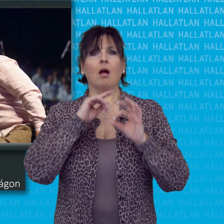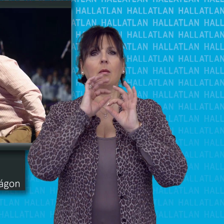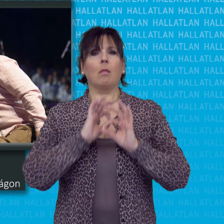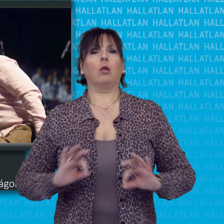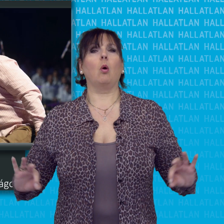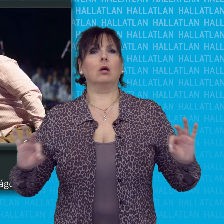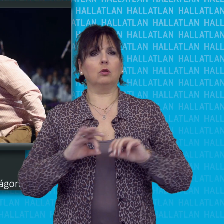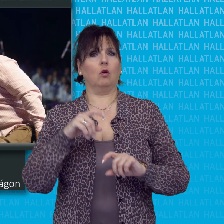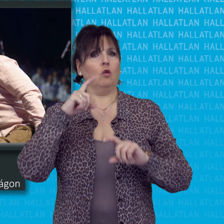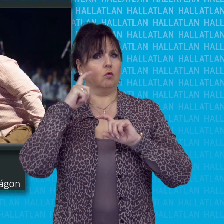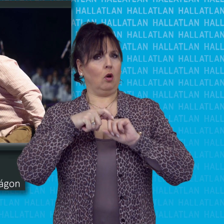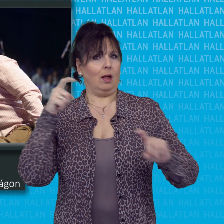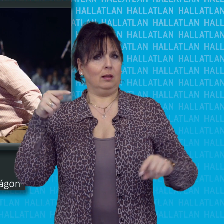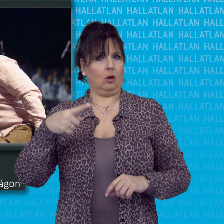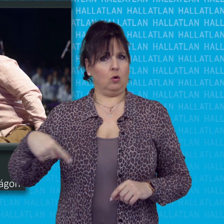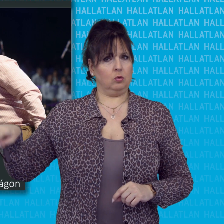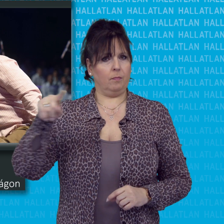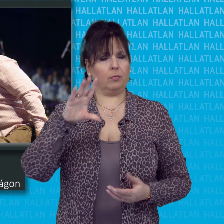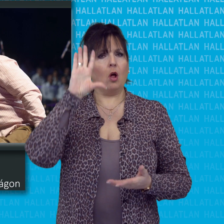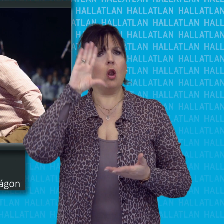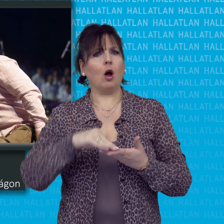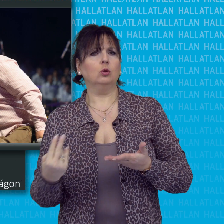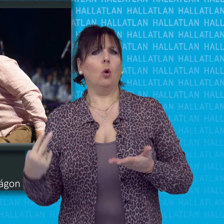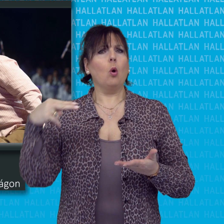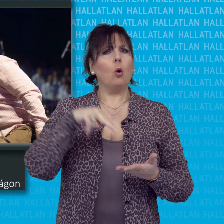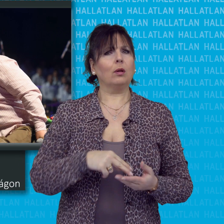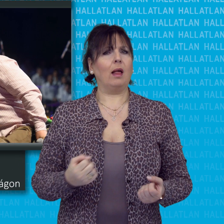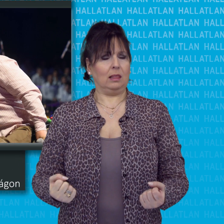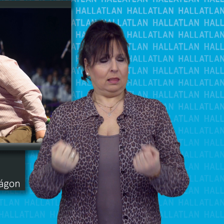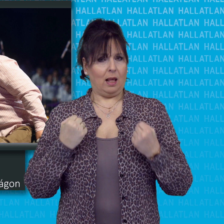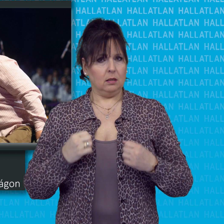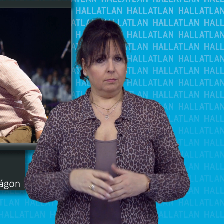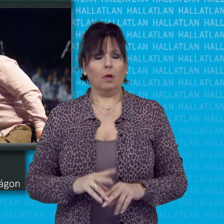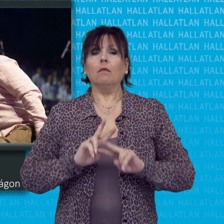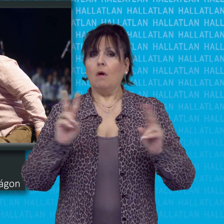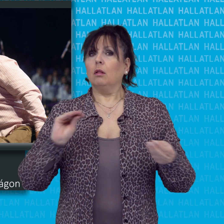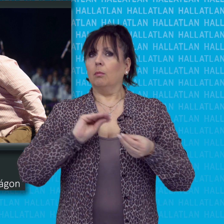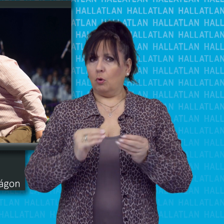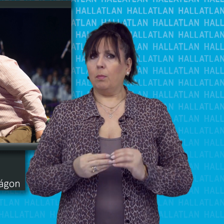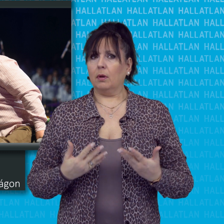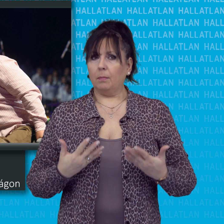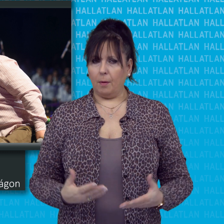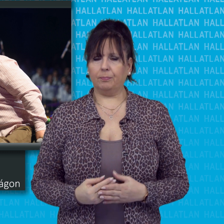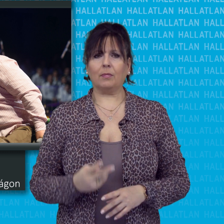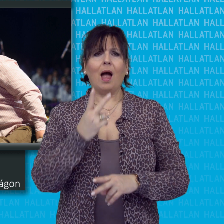Globális problémát okoz Magyarországon a fogyatékkal élők lakhatása.